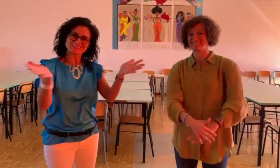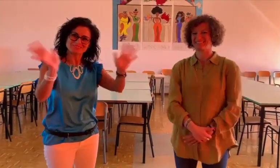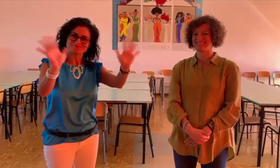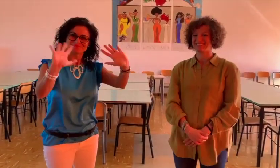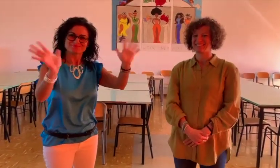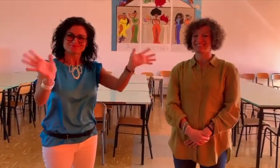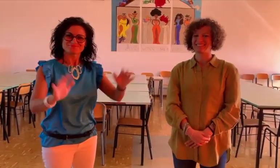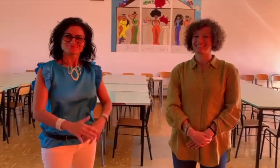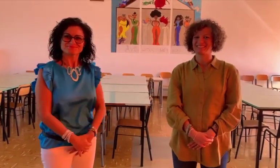Grazie e ciao.